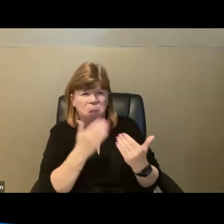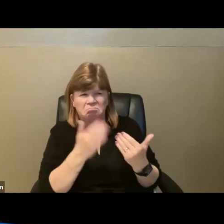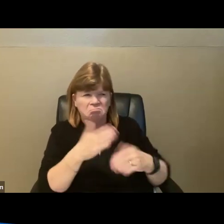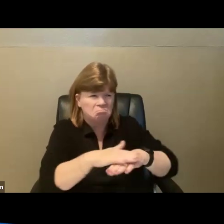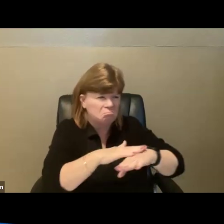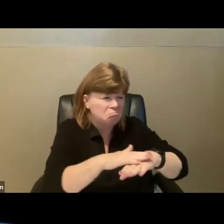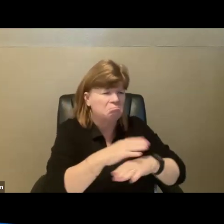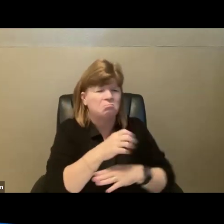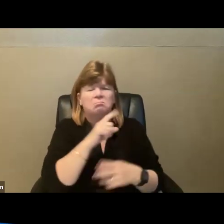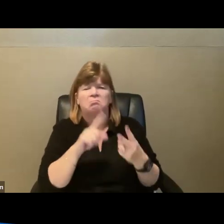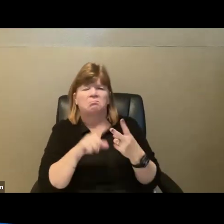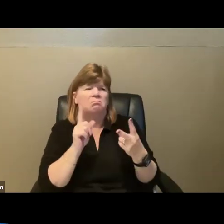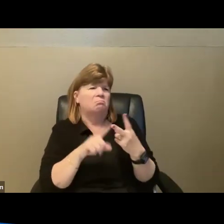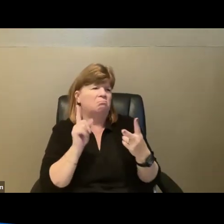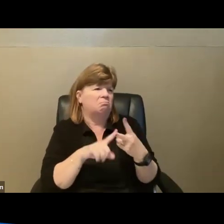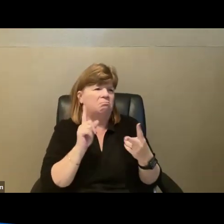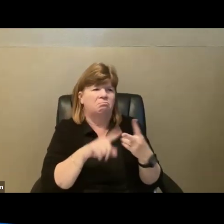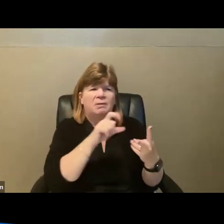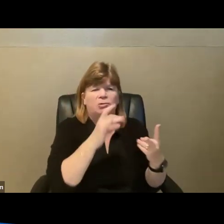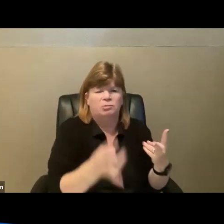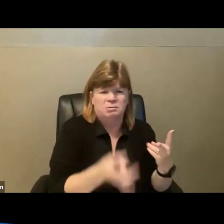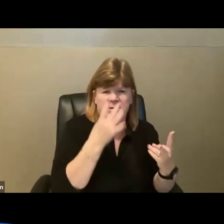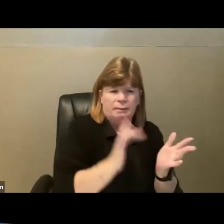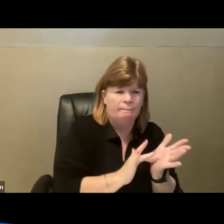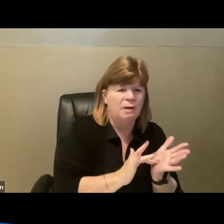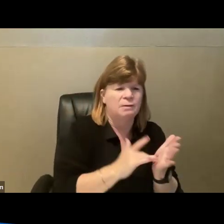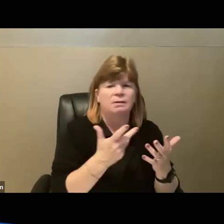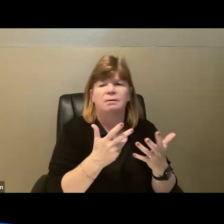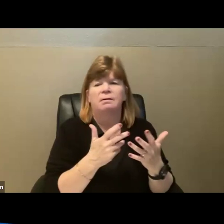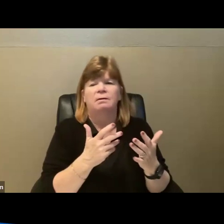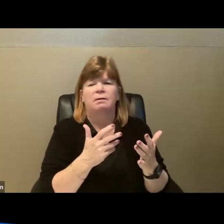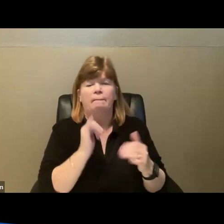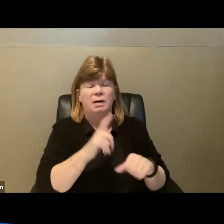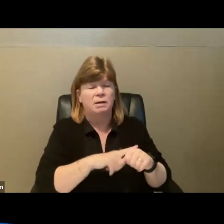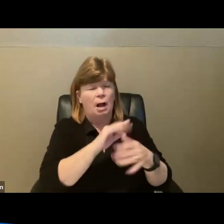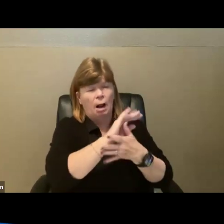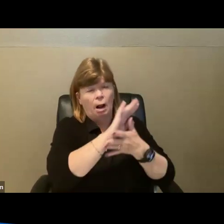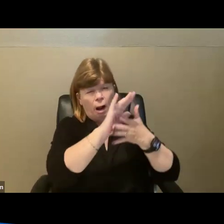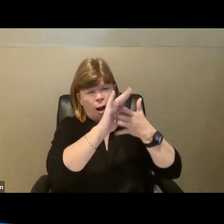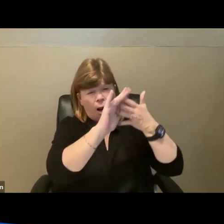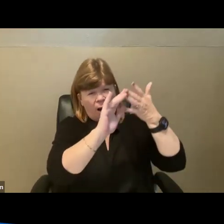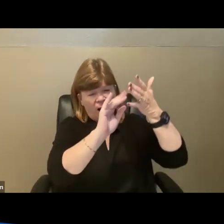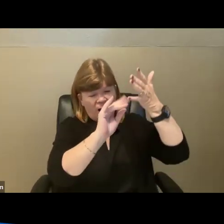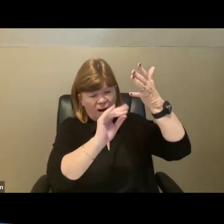¿Puedes tomar una pastilla? Para cuando hayas pasado por todas esas etapas,